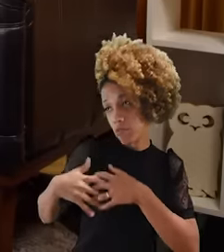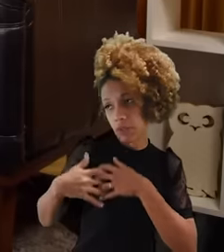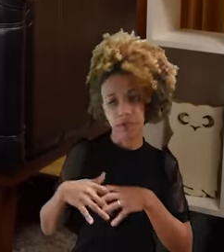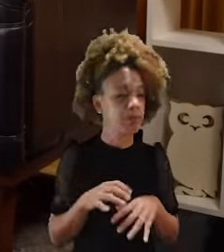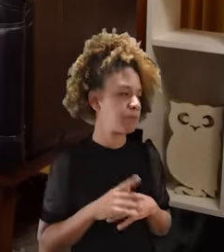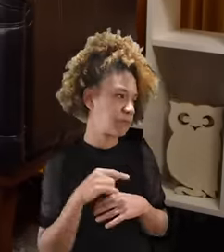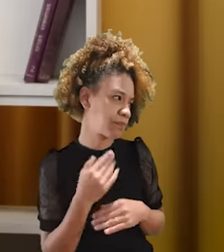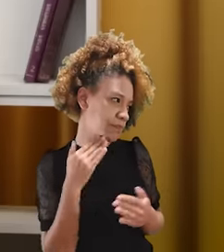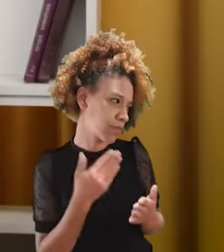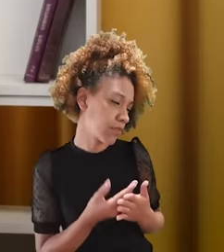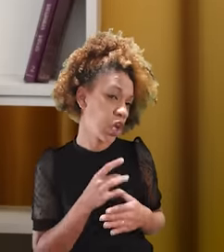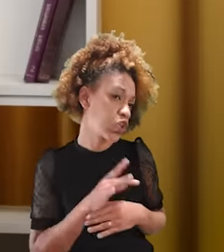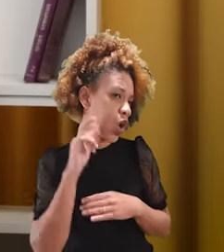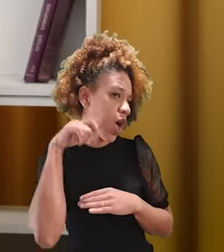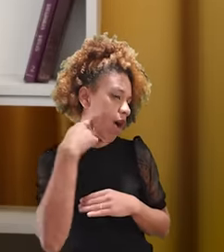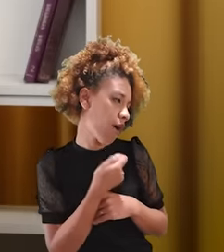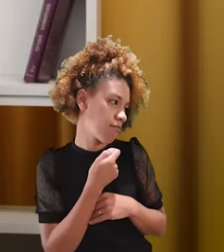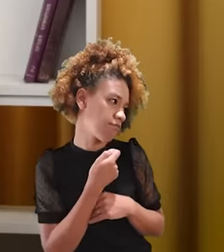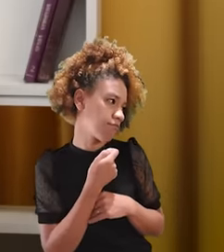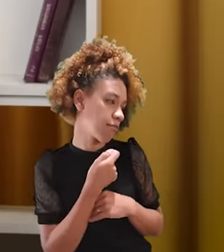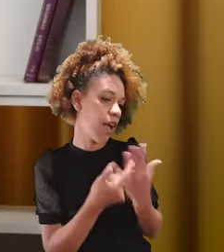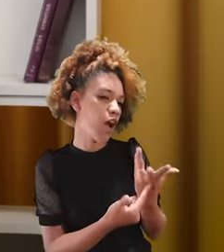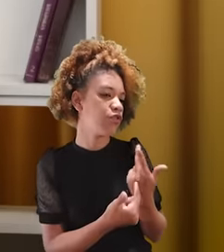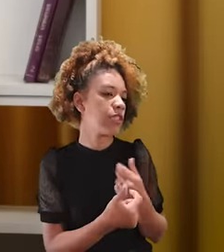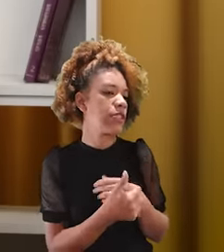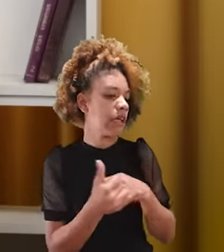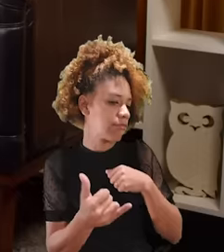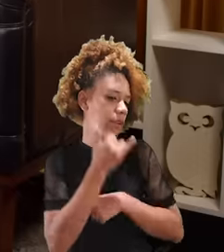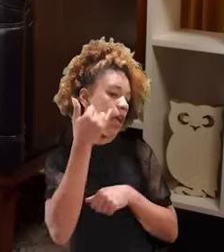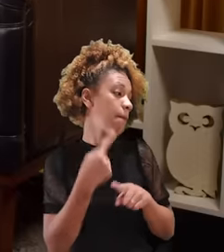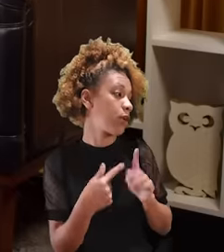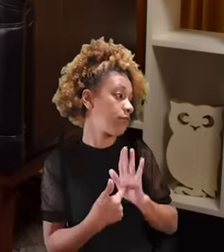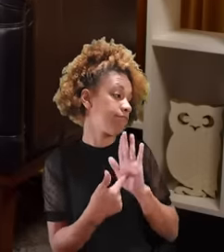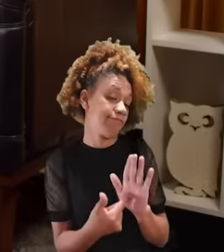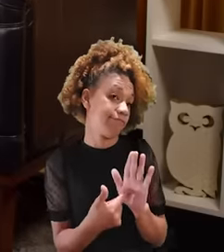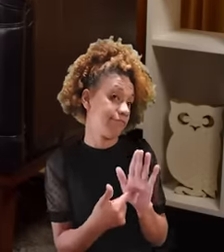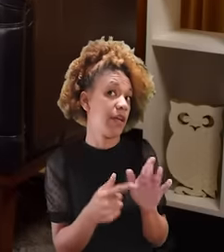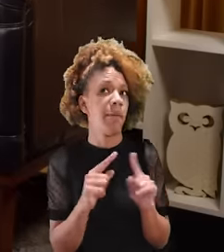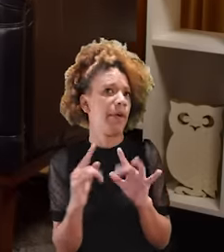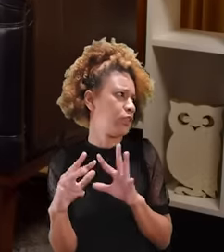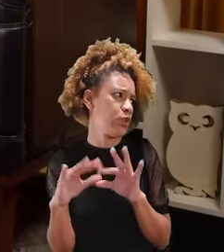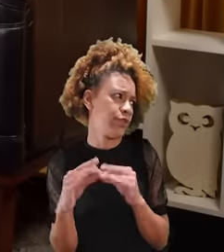acreditar que só artista atrai porque o artista Aparece trindo todas as famílias Marcão tá traindo